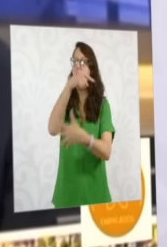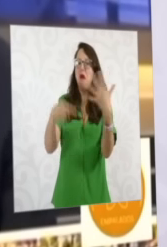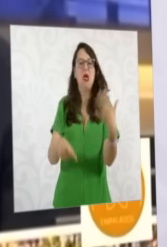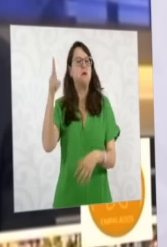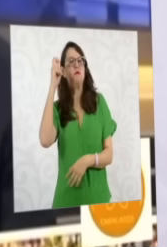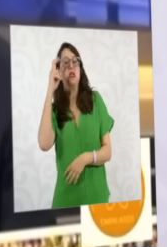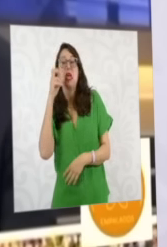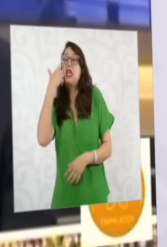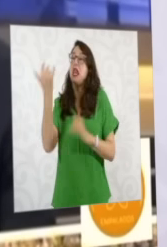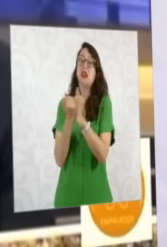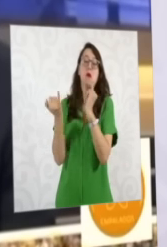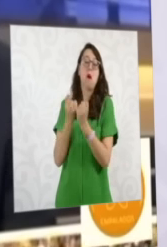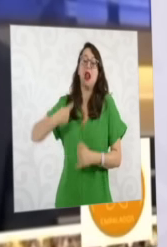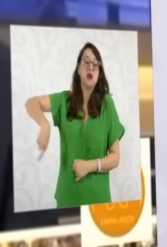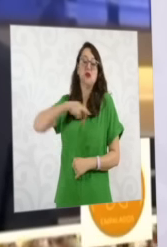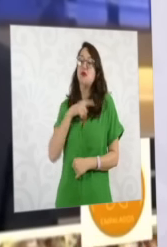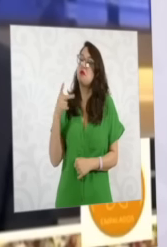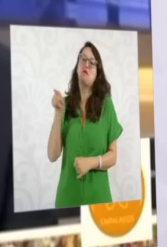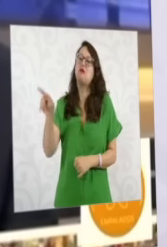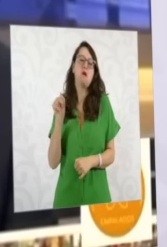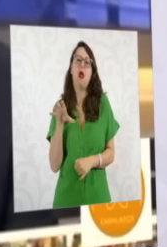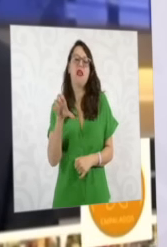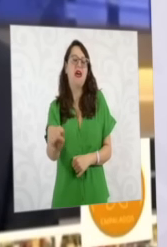quieren ser como nosotros y no les da alpines, pero no son clásicos para nada,